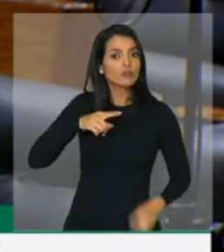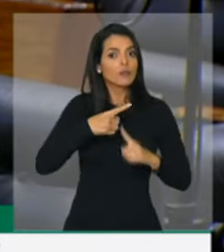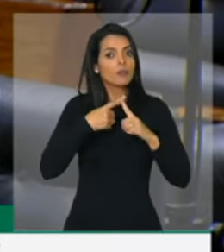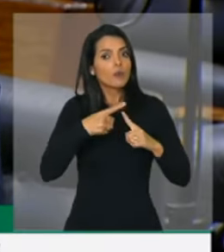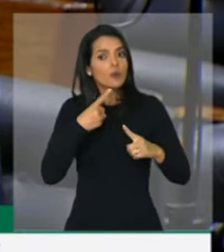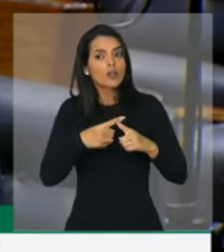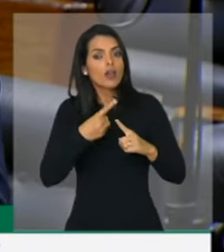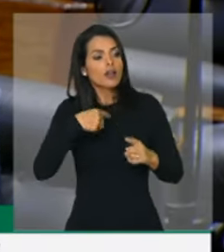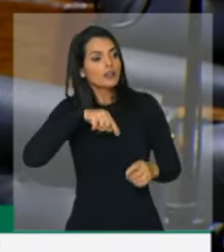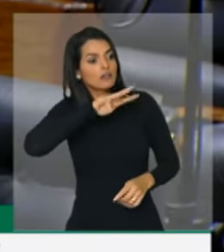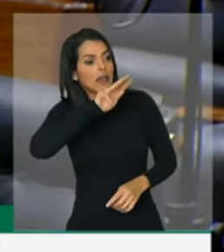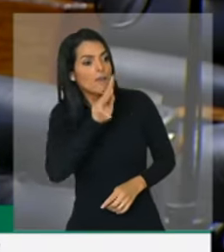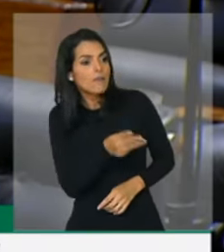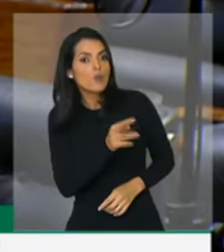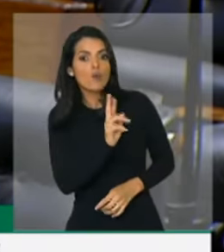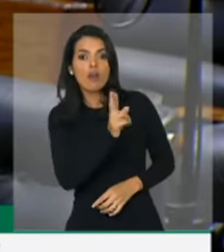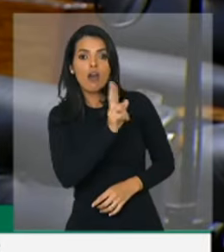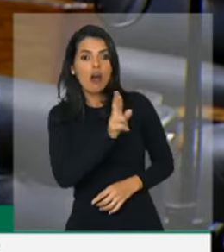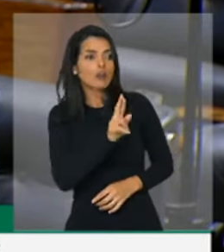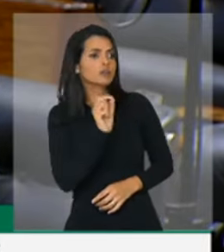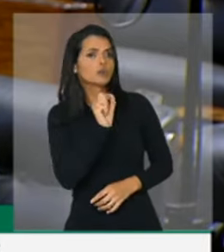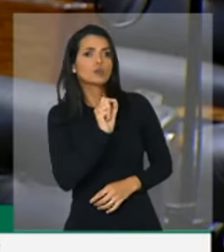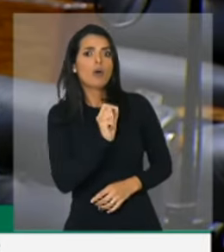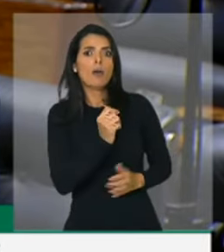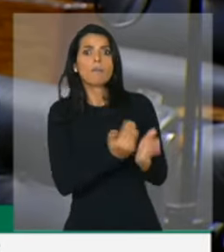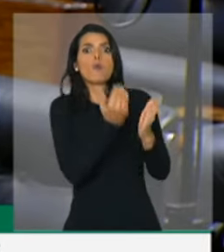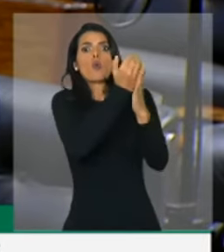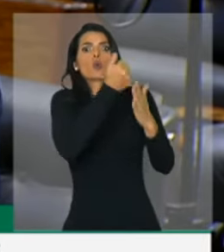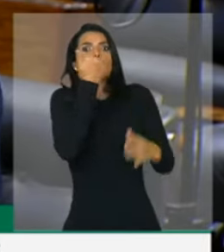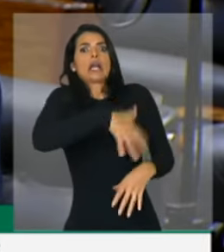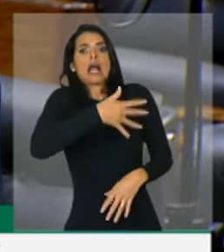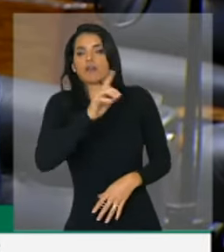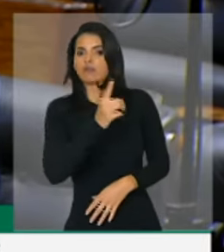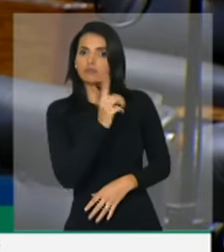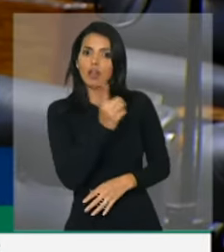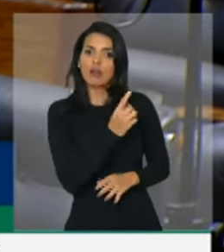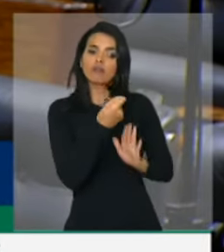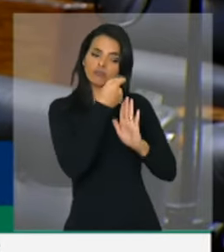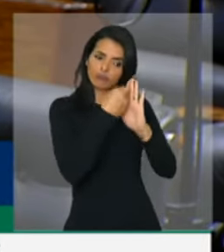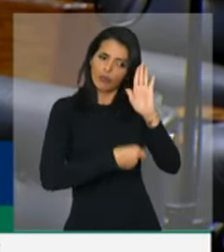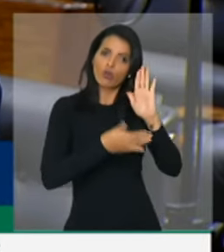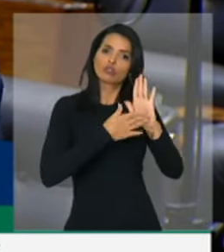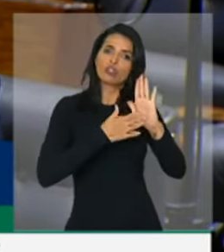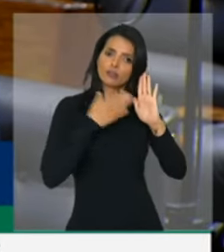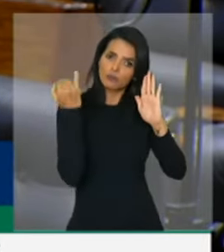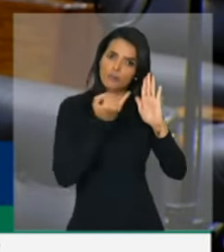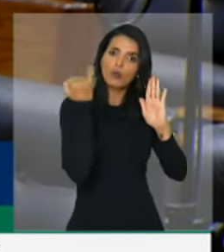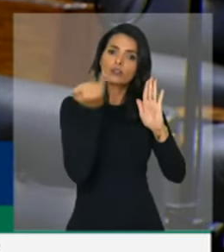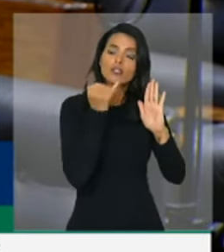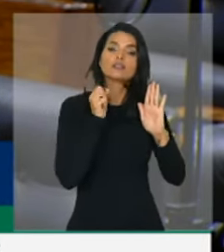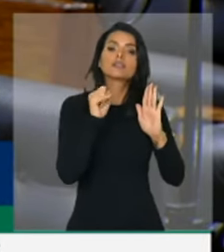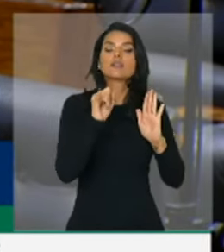SENHORES E SENHORAS DEPUTADOS, UM LETRA MORTA, SE ESTABELECERMOS AQUI QUE O VALOR DE UMA UTI SERÁ 1500 REAIS, PRESIDENTE, A GENTE